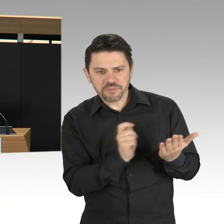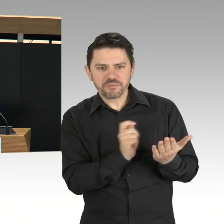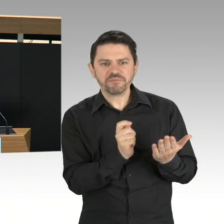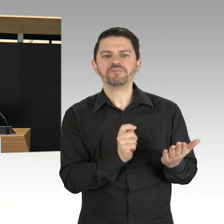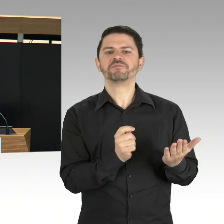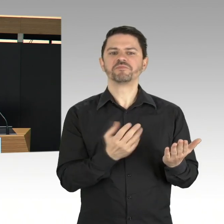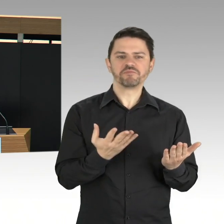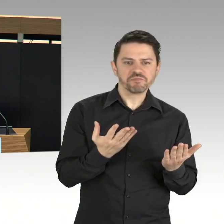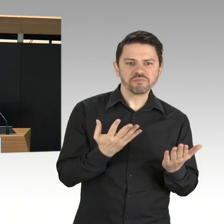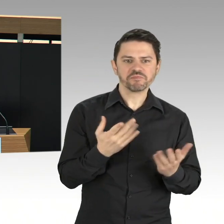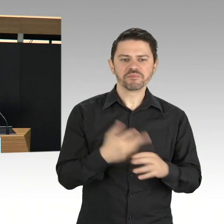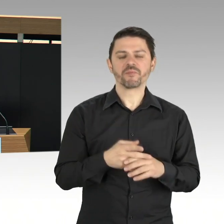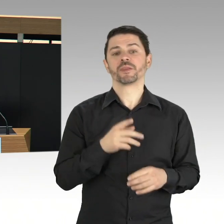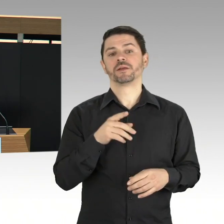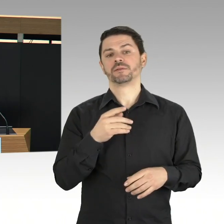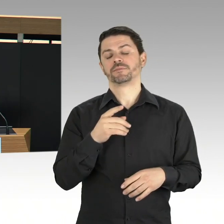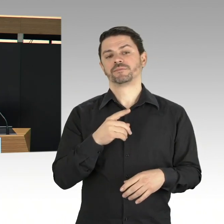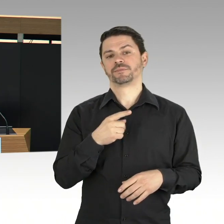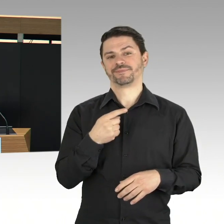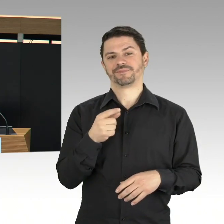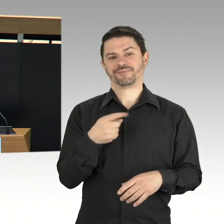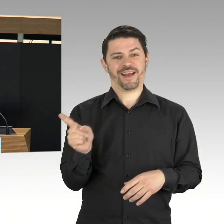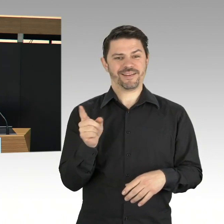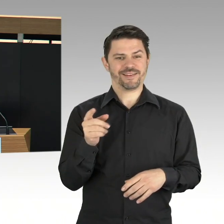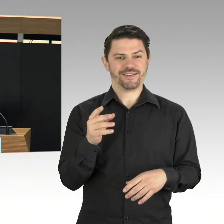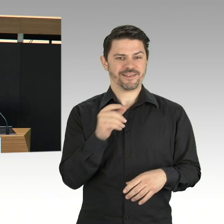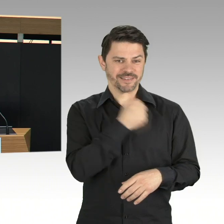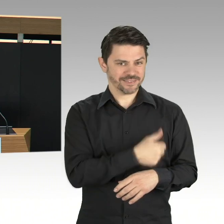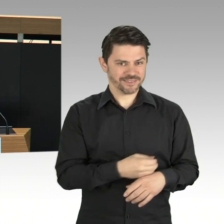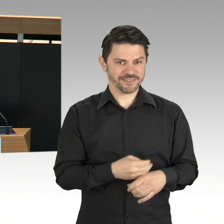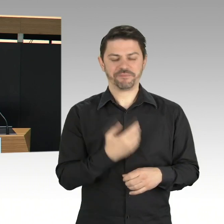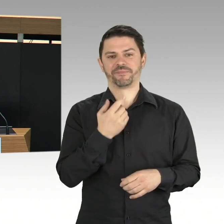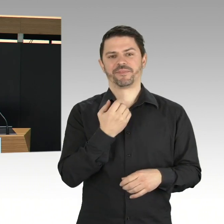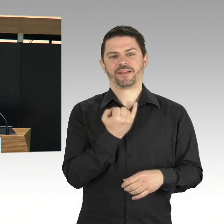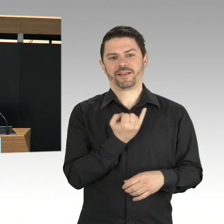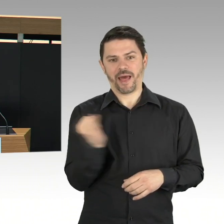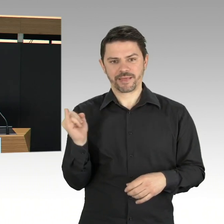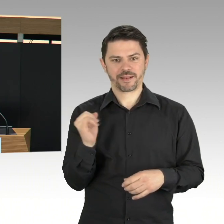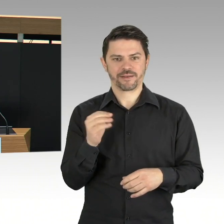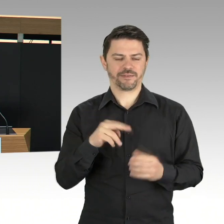der juckt hier nicht rum, der redet nicht von Freibier, Sozialismus oder gar von Durchschnittsmieten,